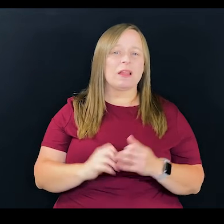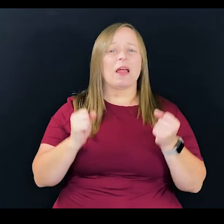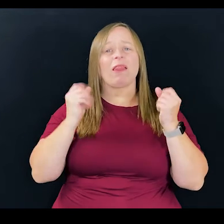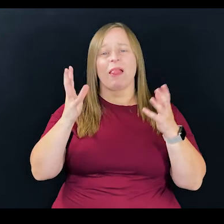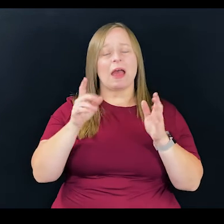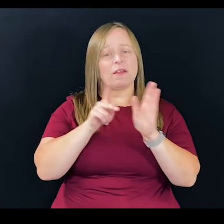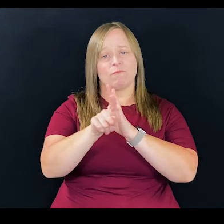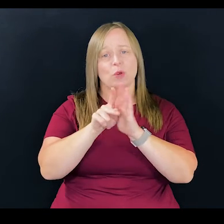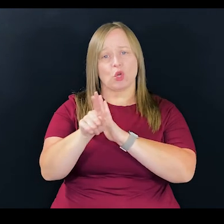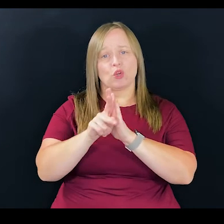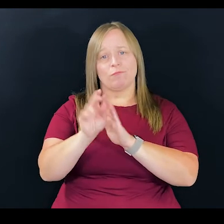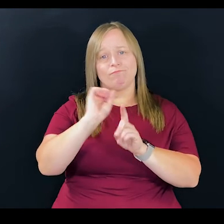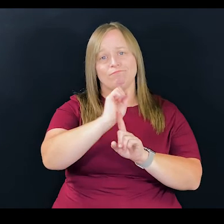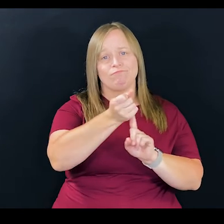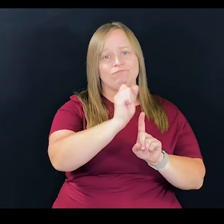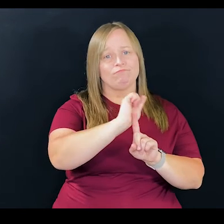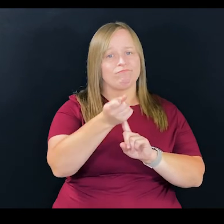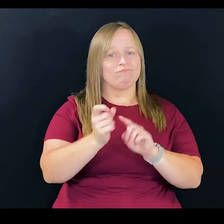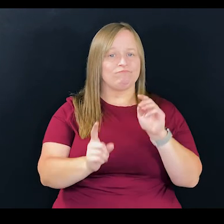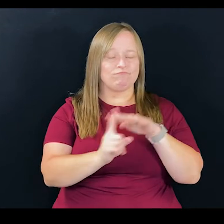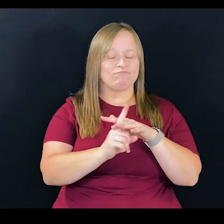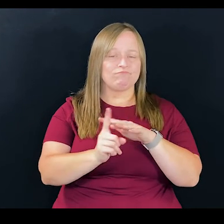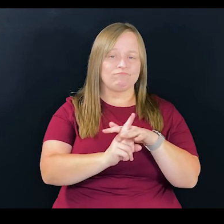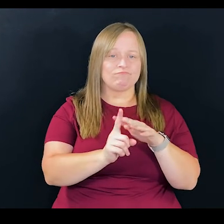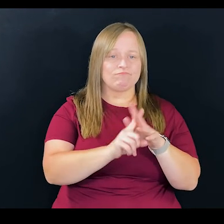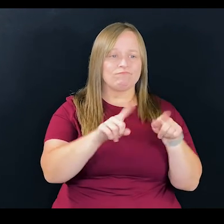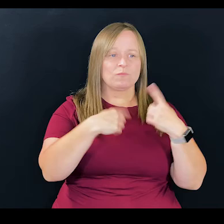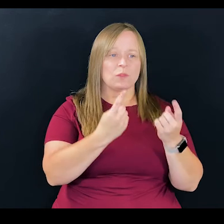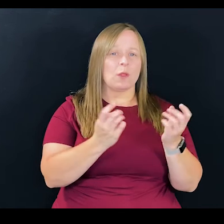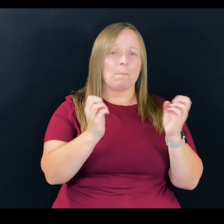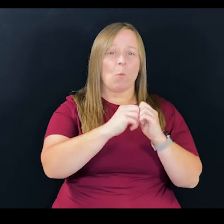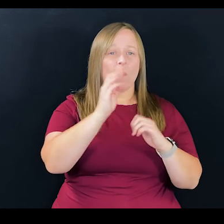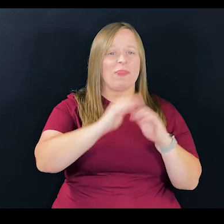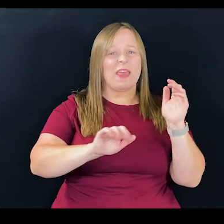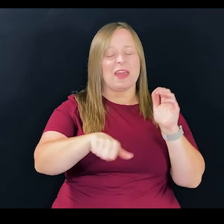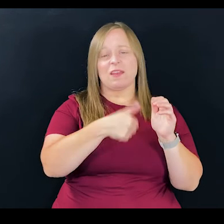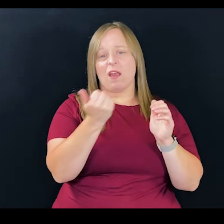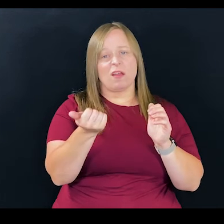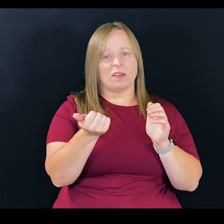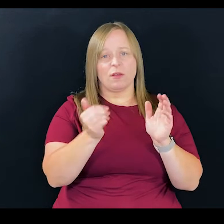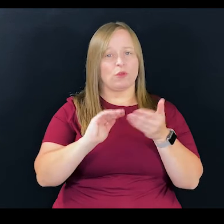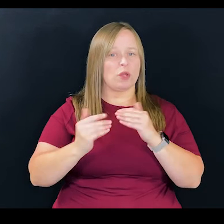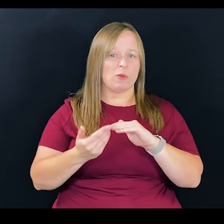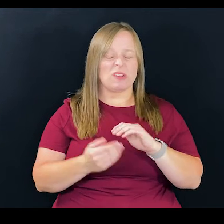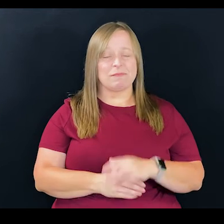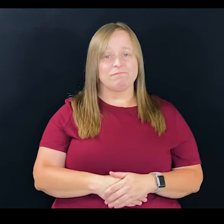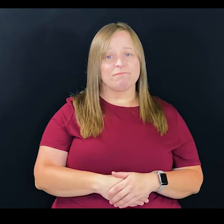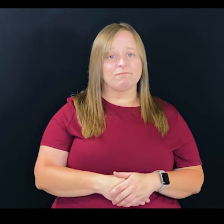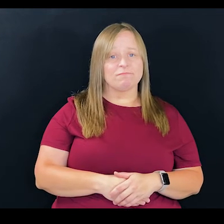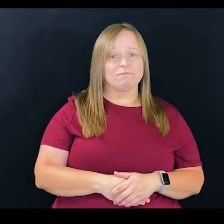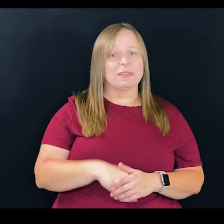Han sido asesinadas, casos muy altos, más de cualquier otra comunidad transgénero,